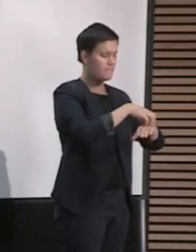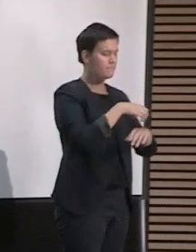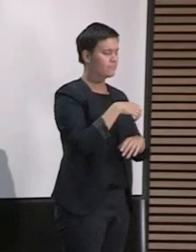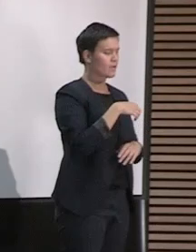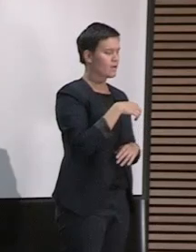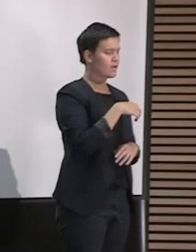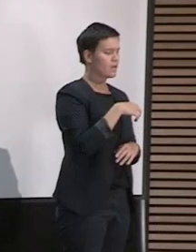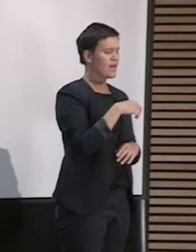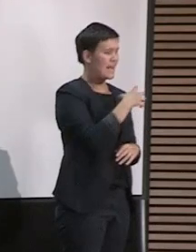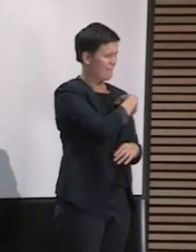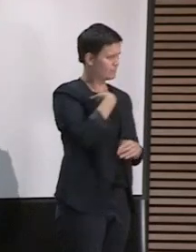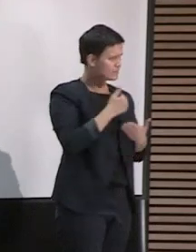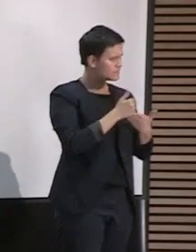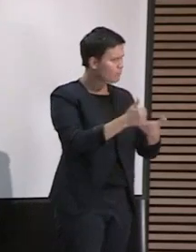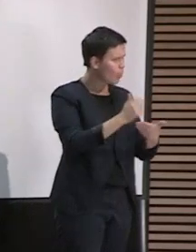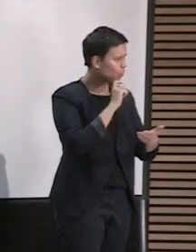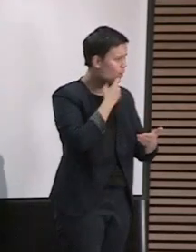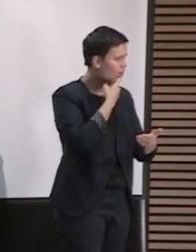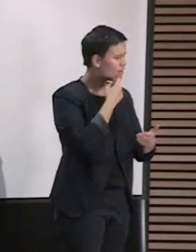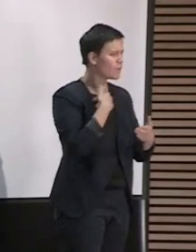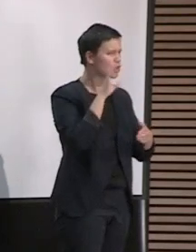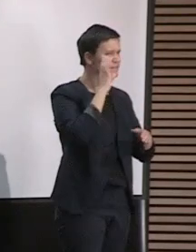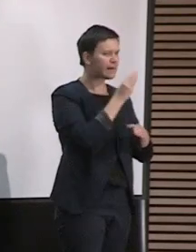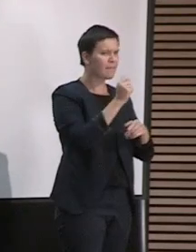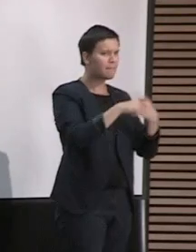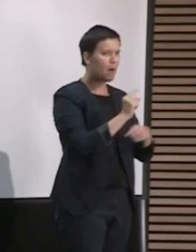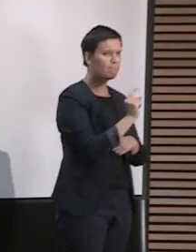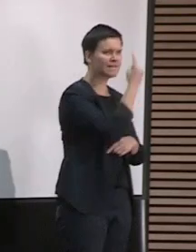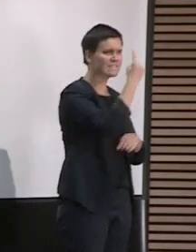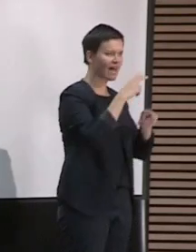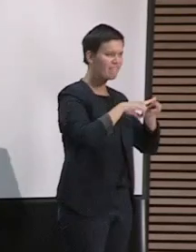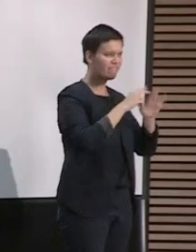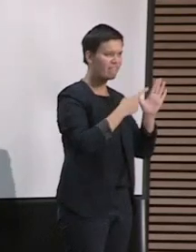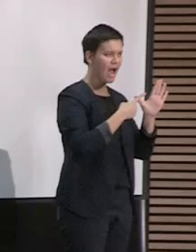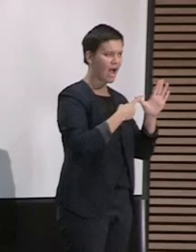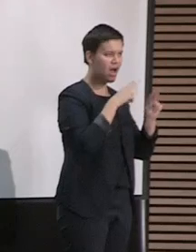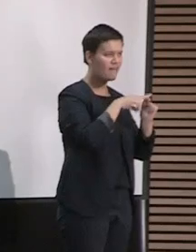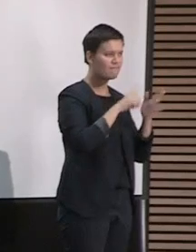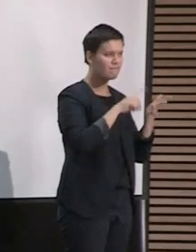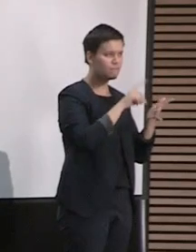ngenge i te 8-wiki toronga. Mo te tautoko mo